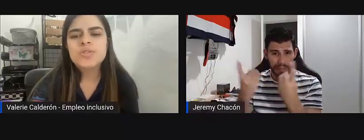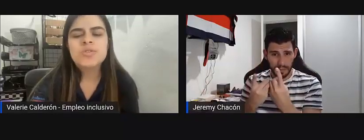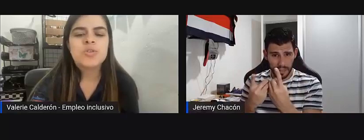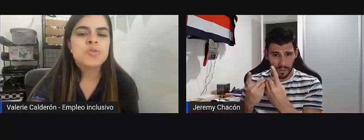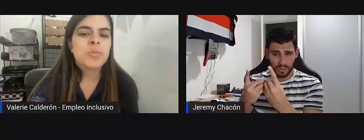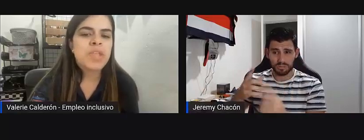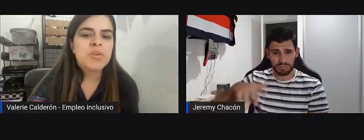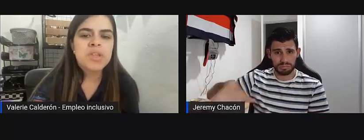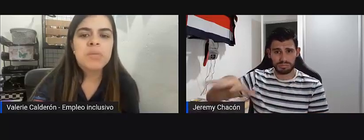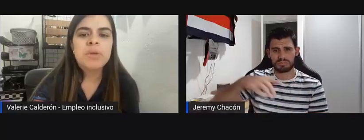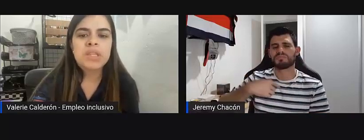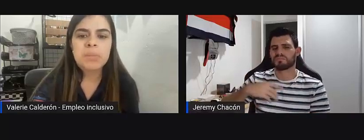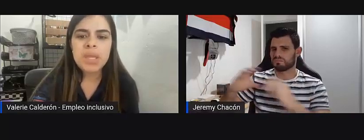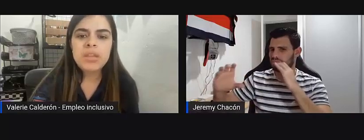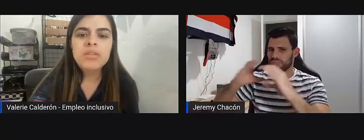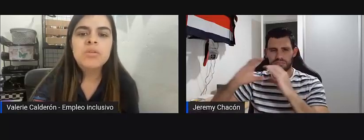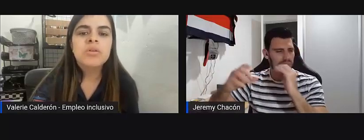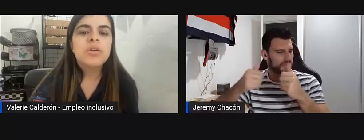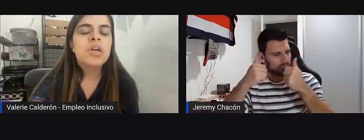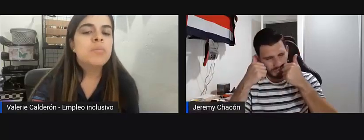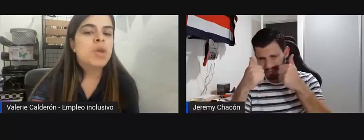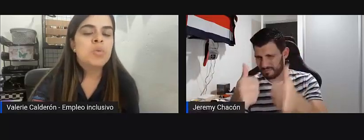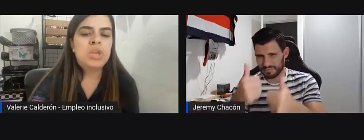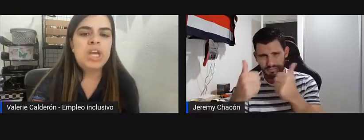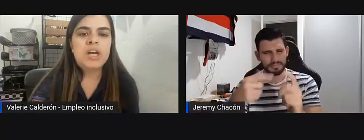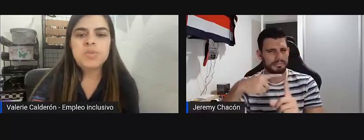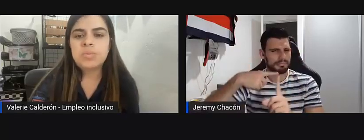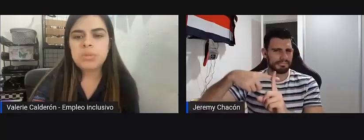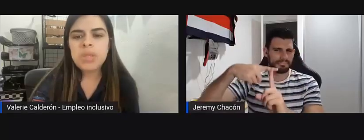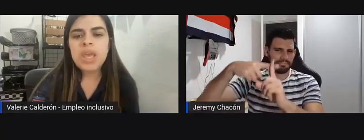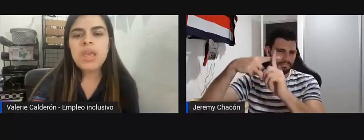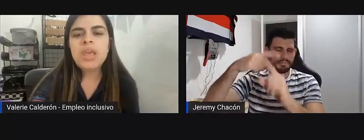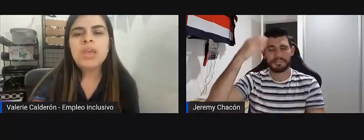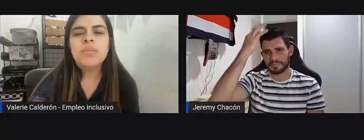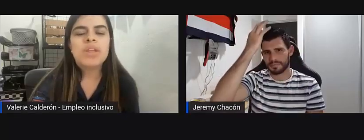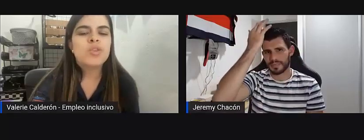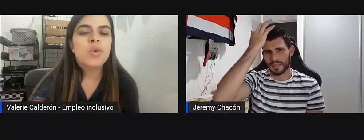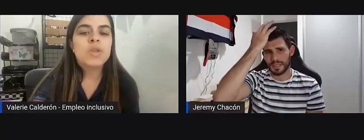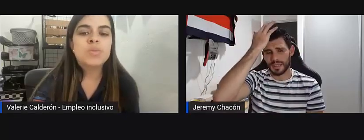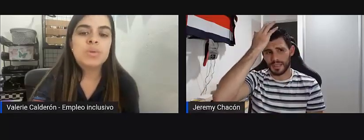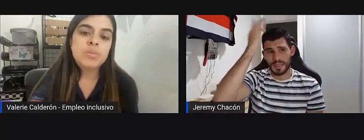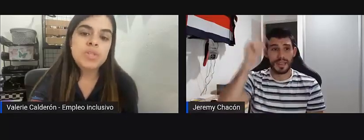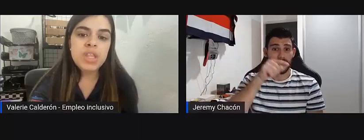con los compañeros de departamento me comunicaba súper bien verdad todo era súper positivo